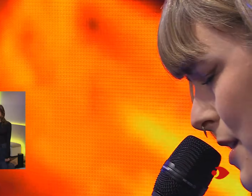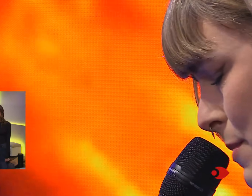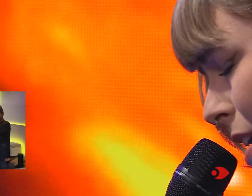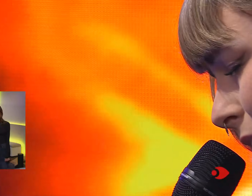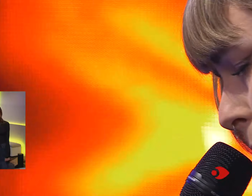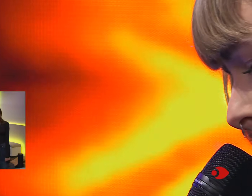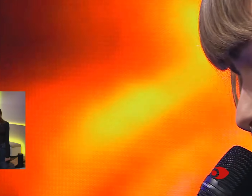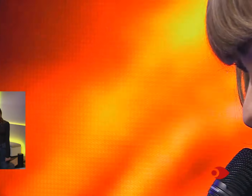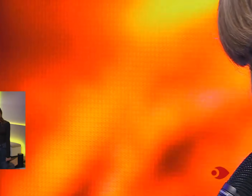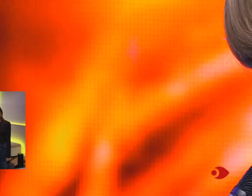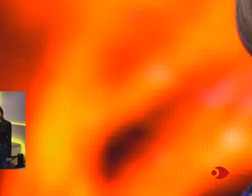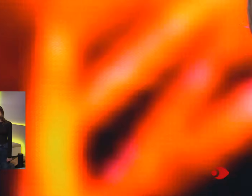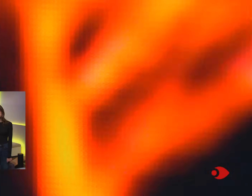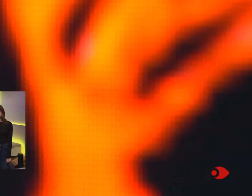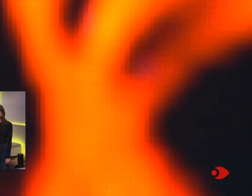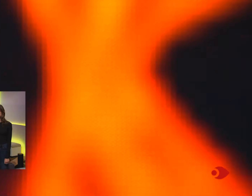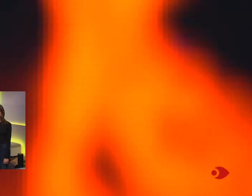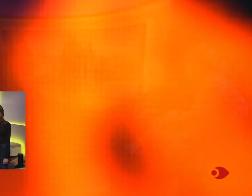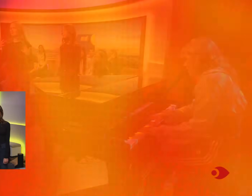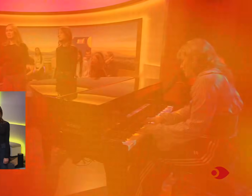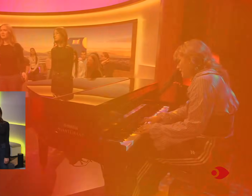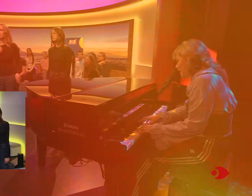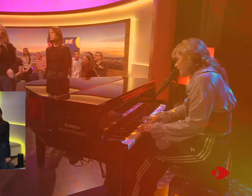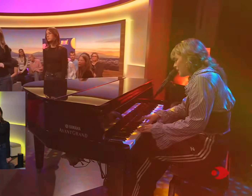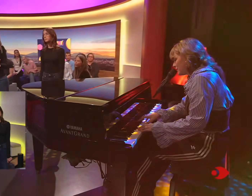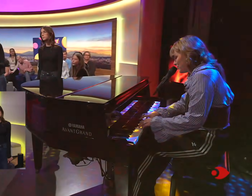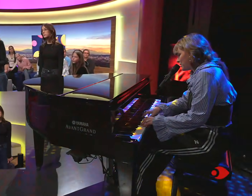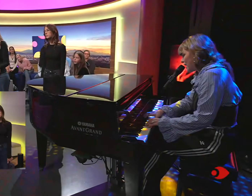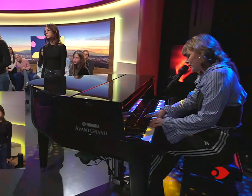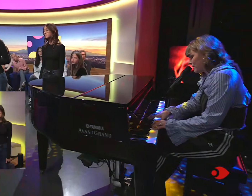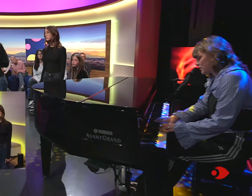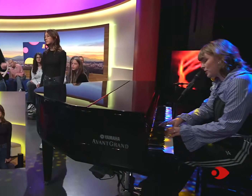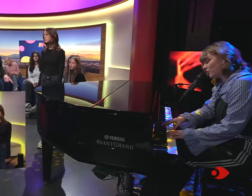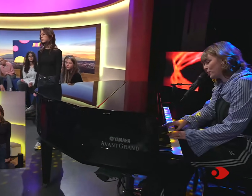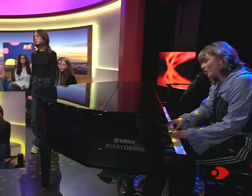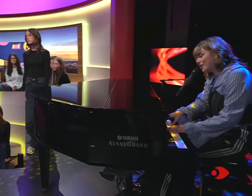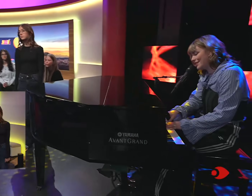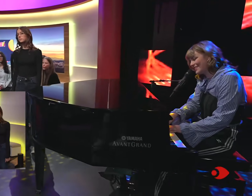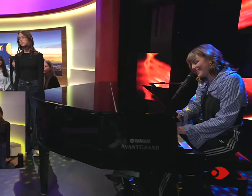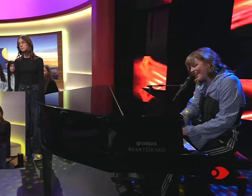In dem Land, in dem die Sommer kühler sind, hab ich keine Angst zu sagen, was ich fühl.